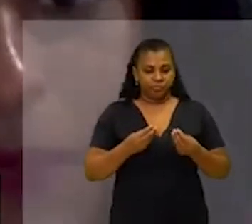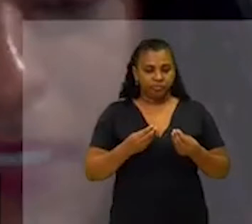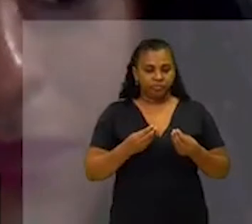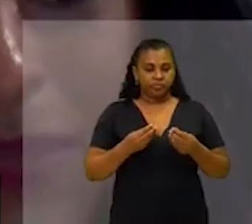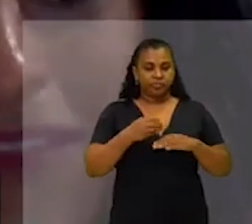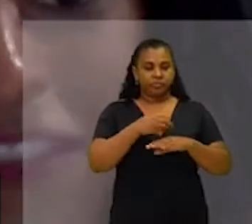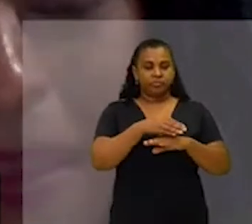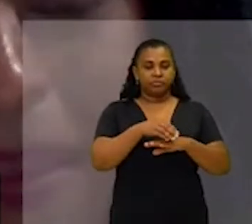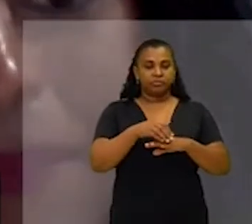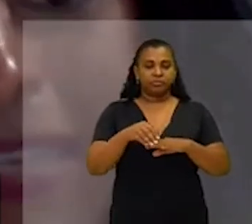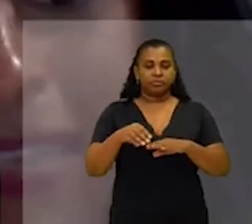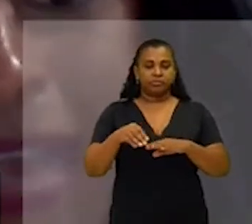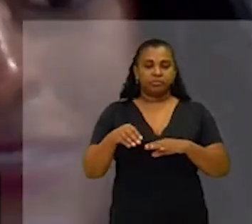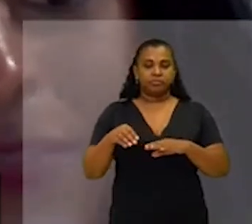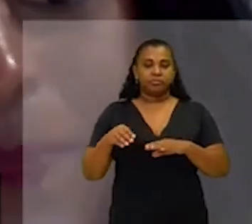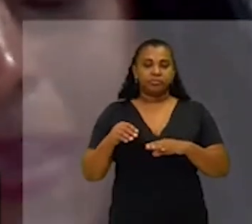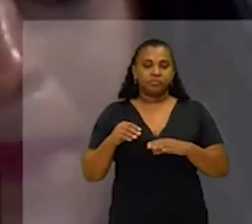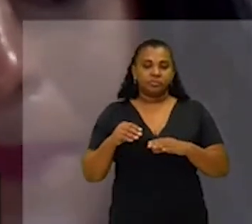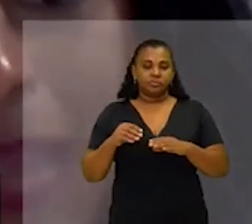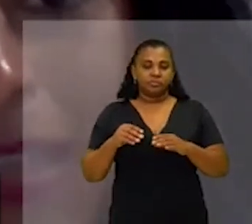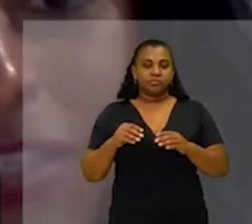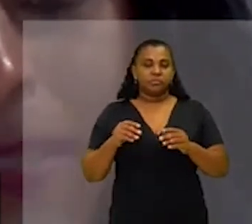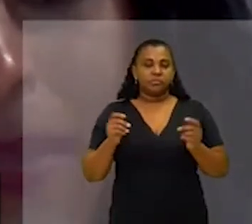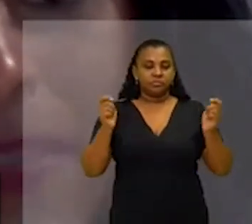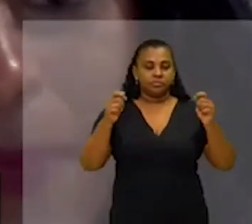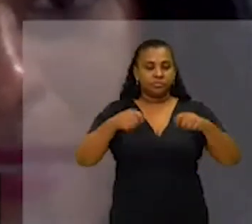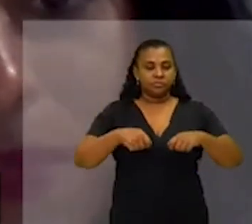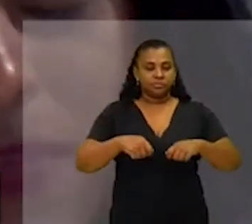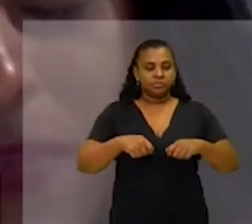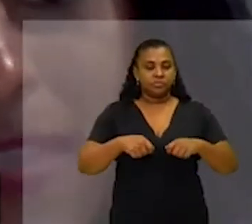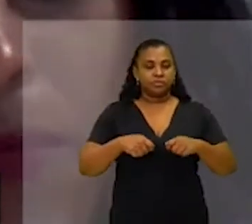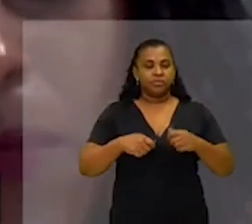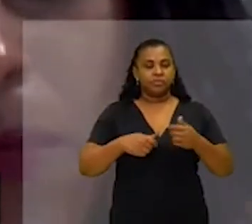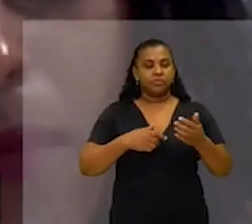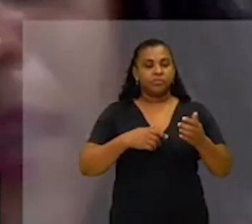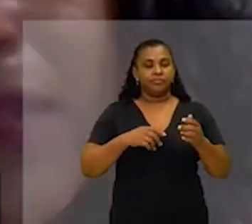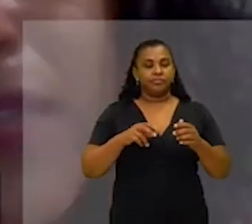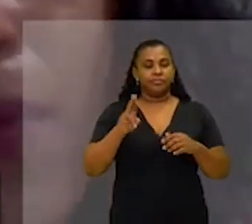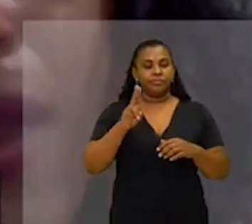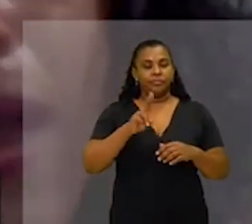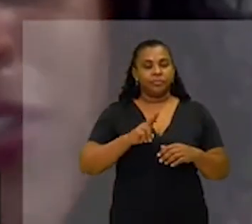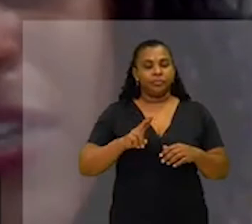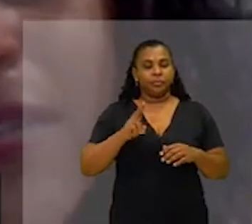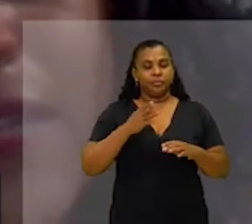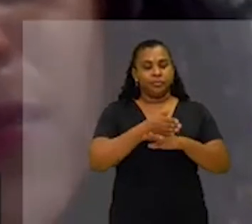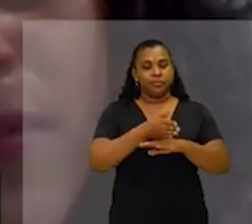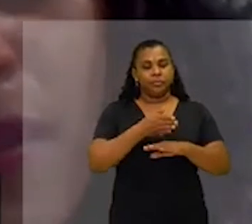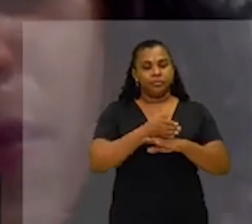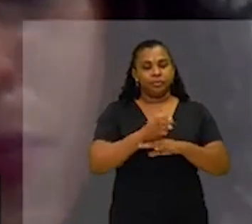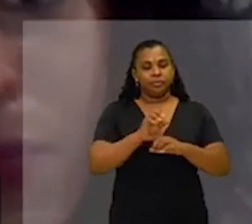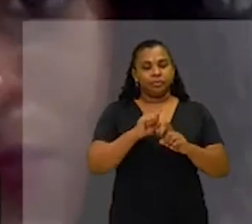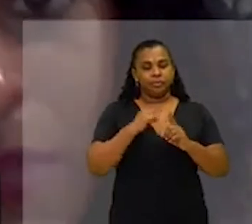portanto viabilidade para prática da participação social com relação à utilização desses recursos